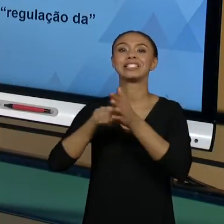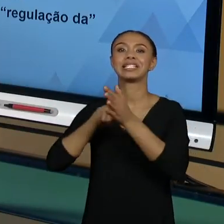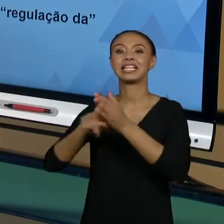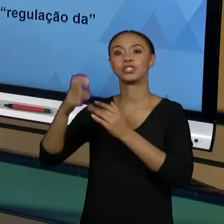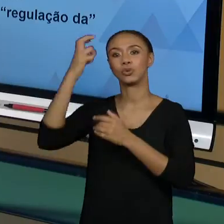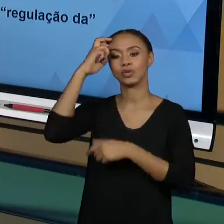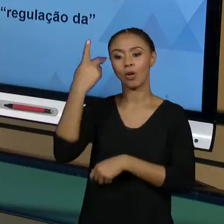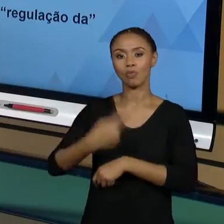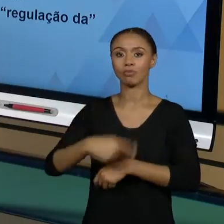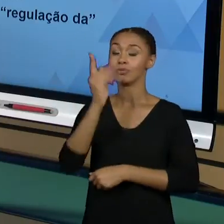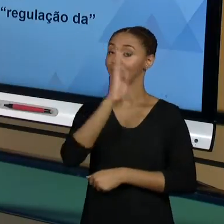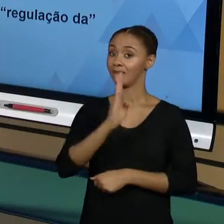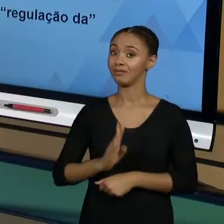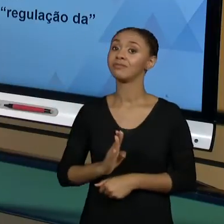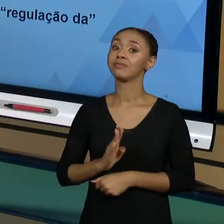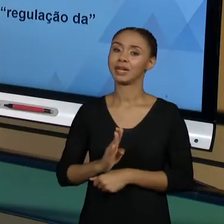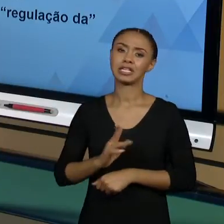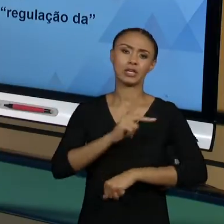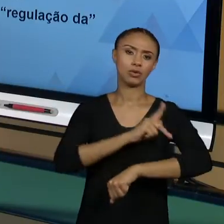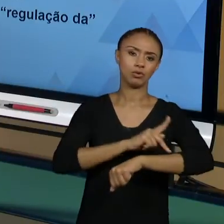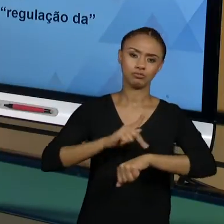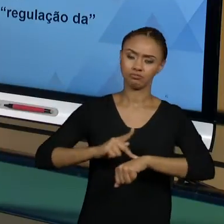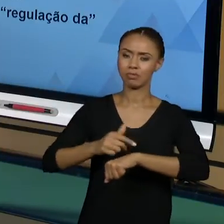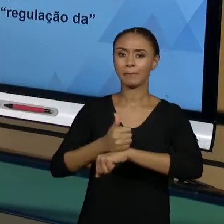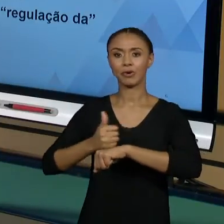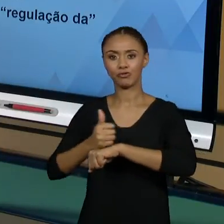PEDAGOGOS E PEDAGOGAS BRASILEIROS. VOCÊ TEM,